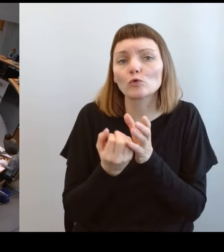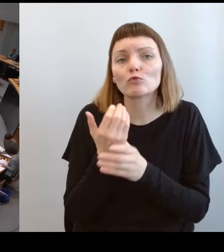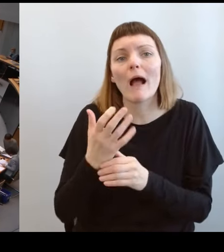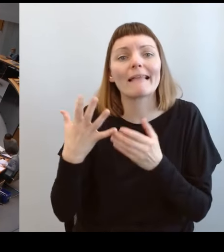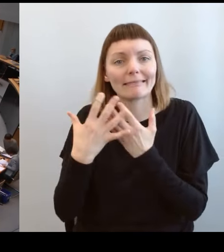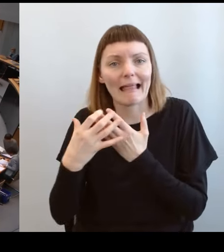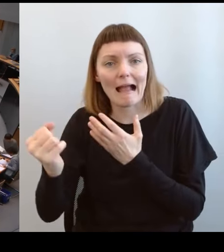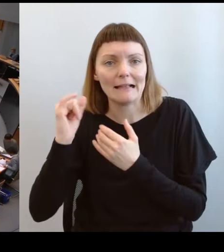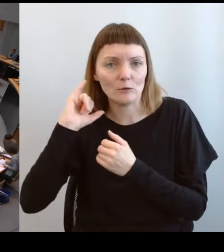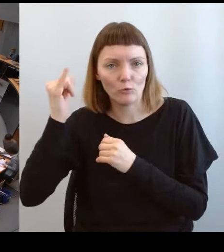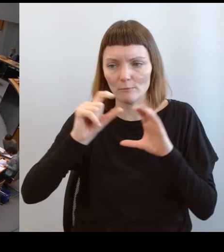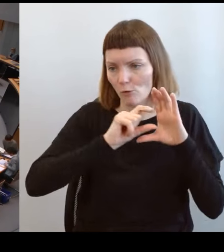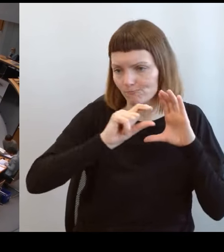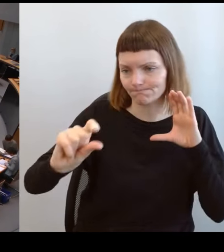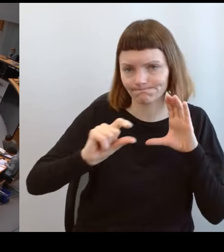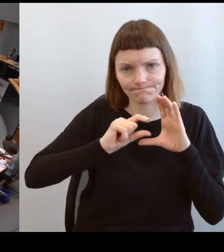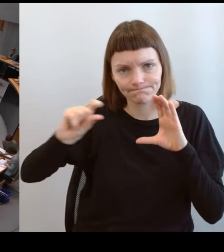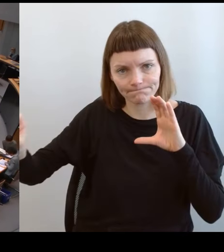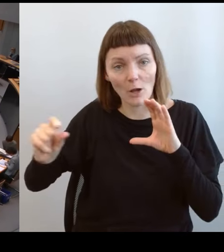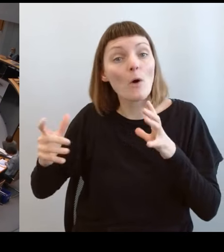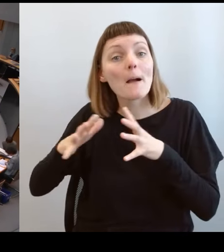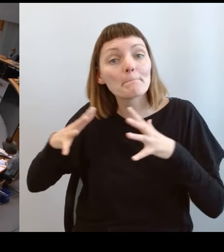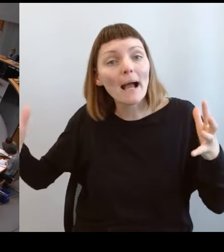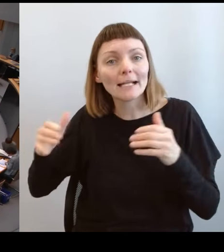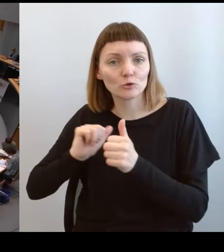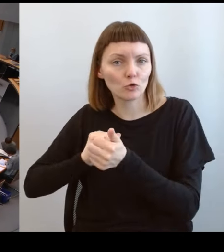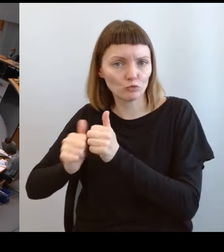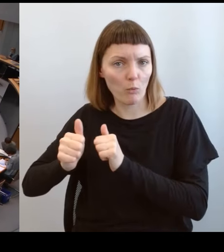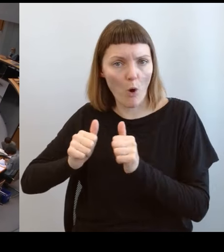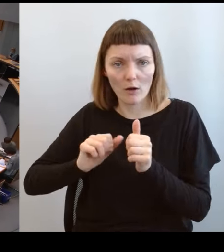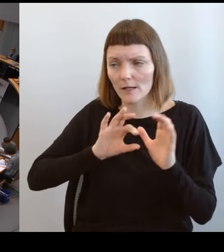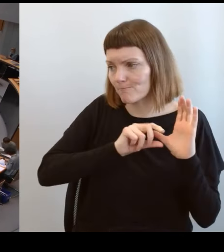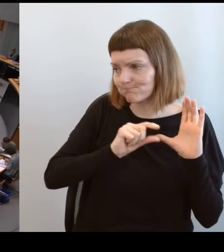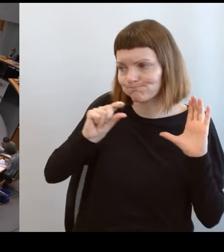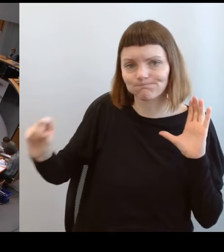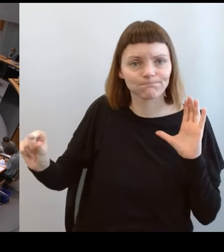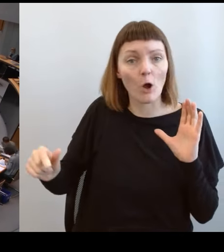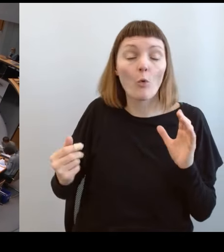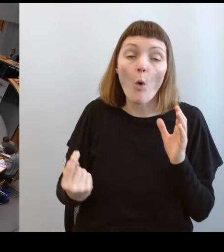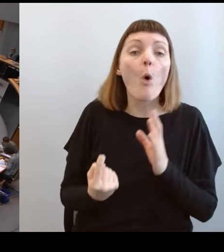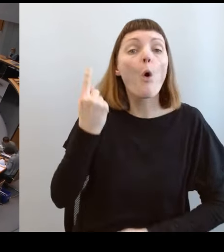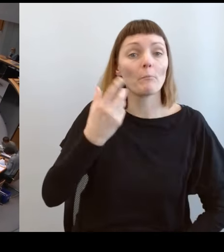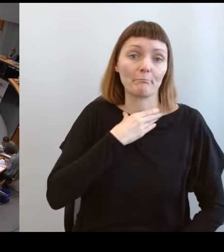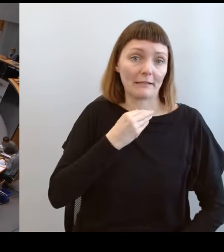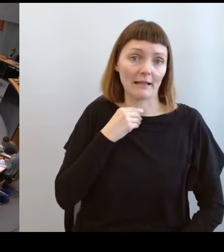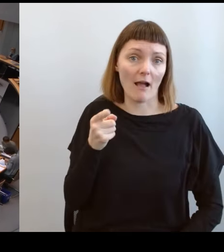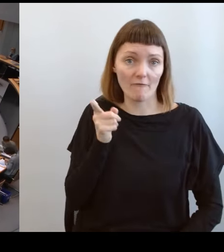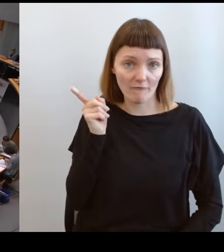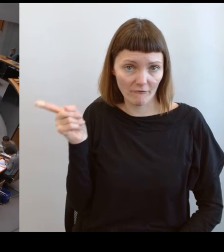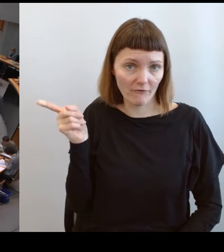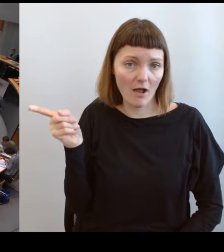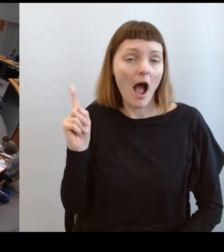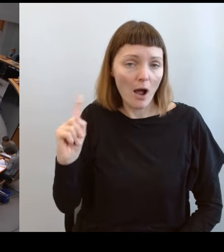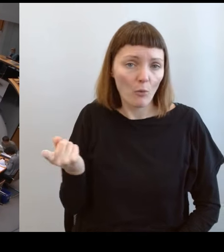Denn dort haben wir sehr viele Bedarfe und daran kann ich also nur anknüpfen und hoffe, dass Sie das aufgreifen. Vielen Dank!(Beifall)